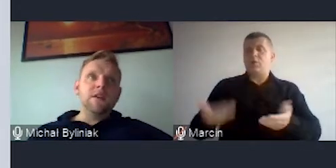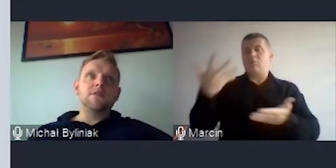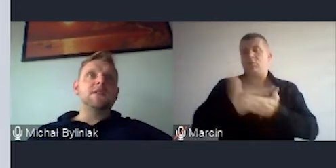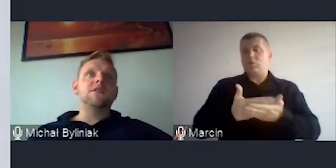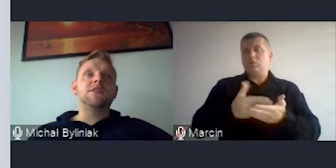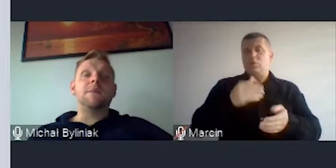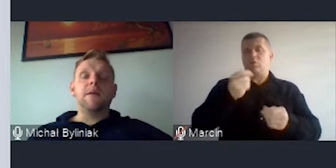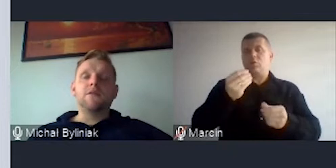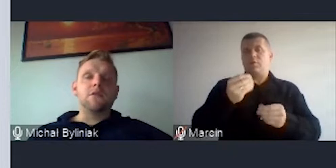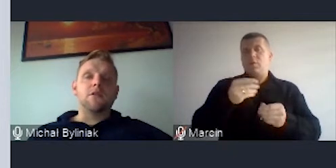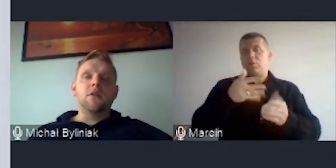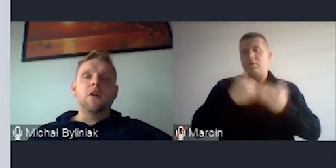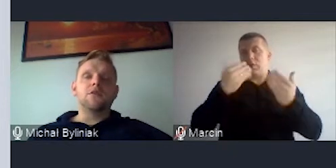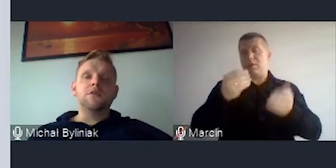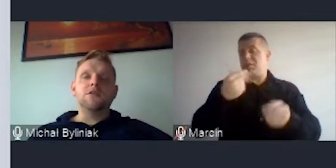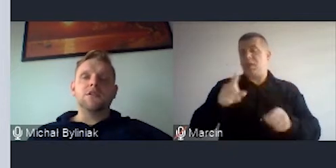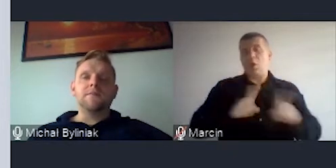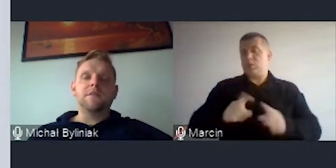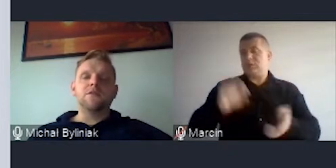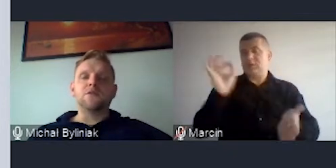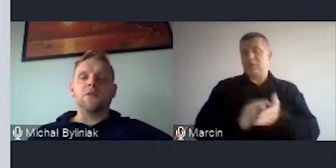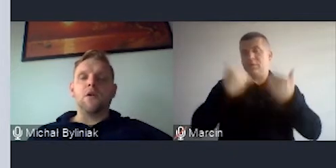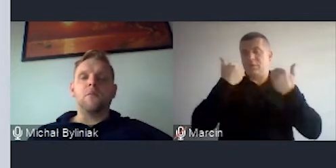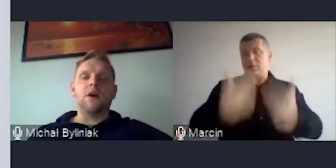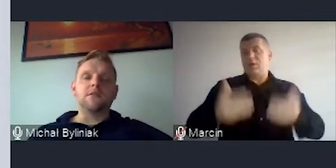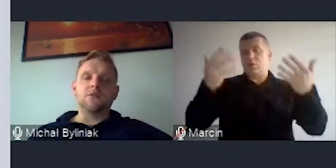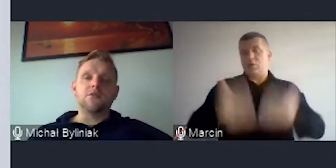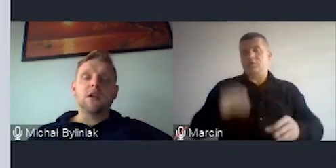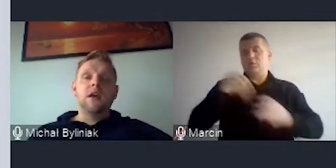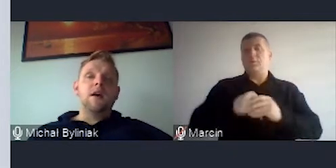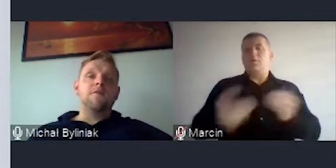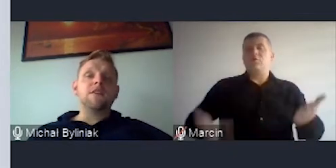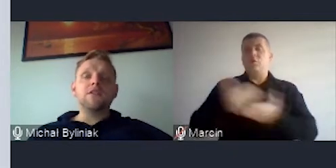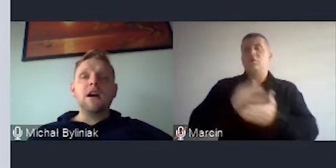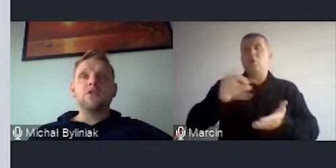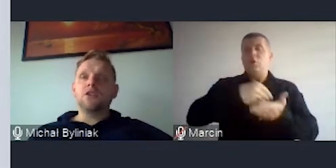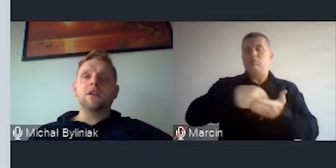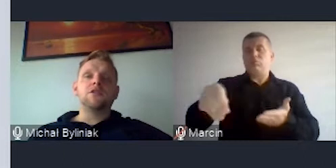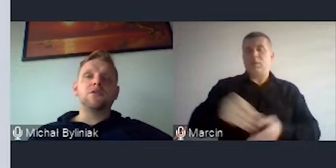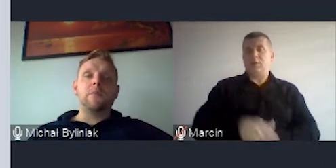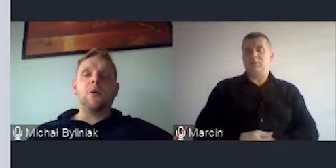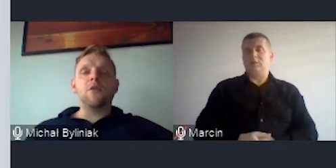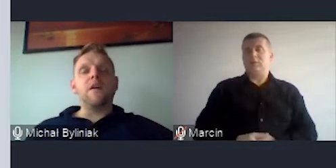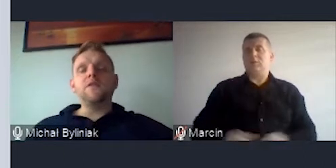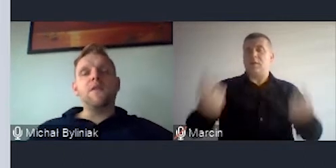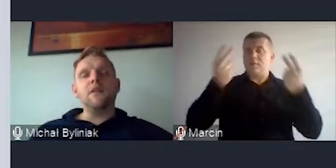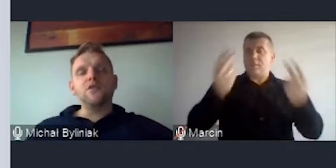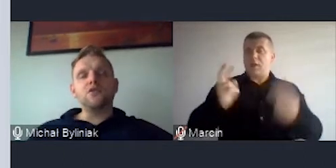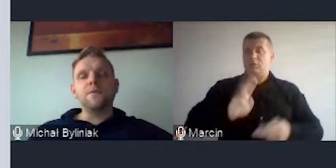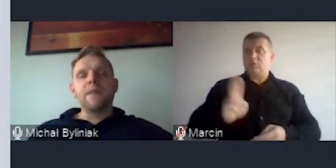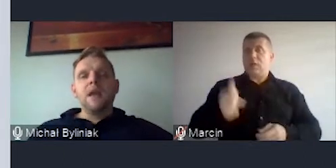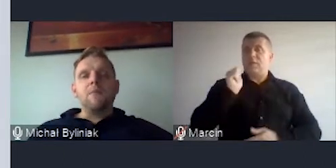nie oznacza, że na pewno go rozliczy we wniosku o płatność. Ważna rzecz, bo kwalifikowalność